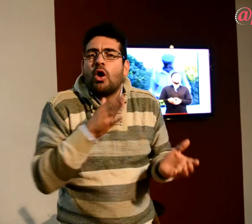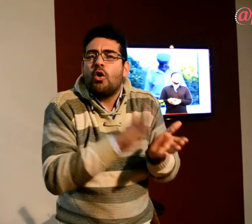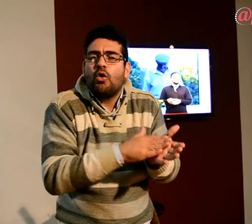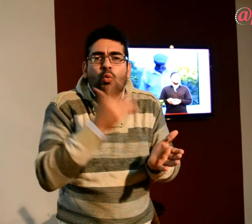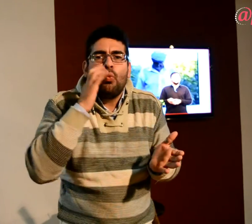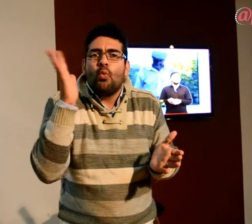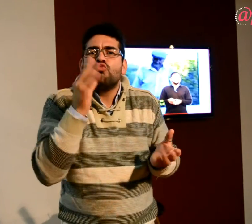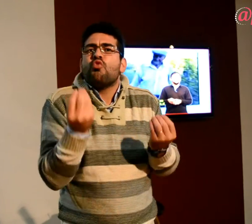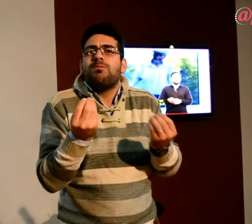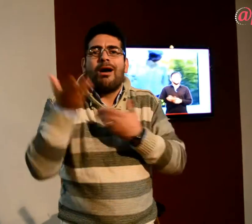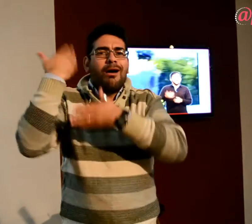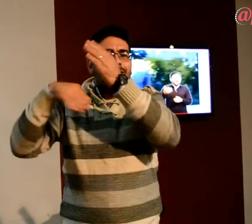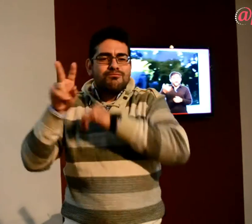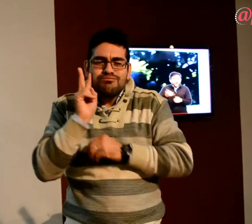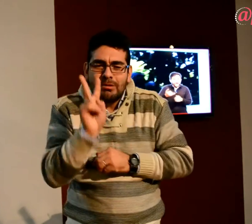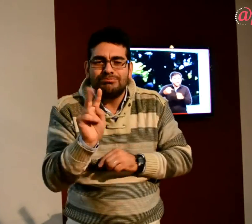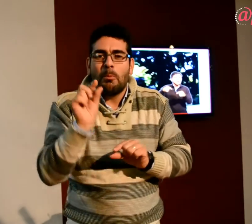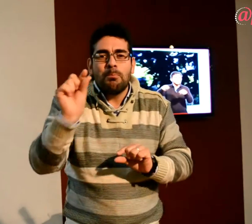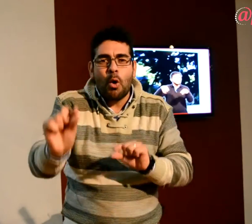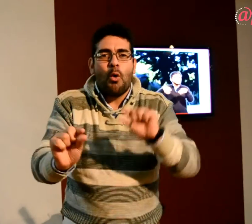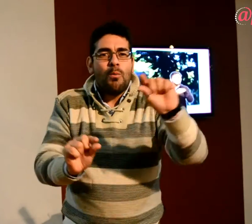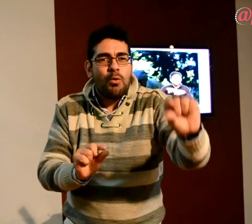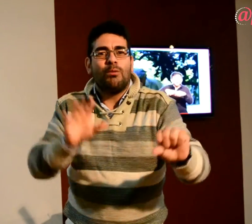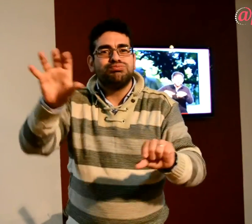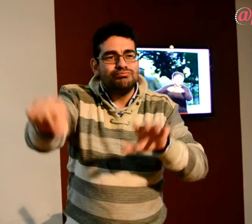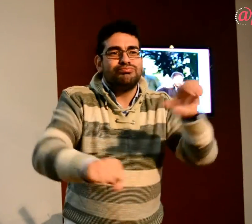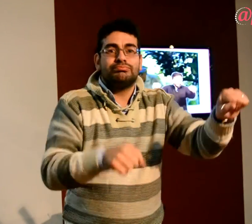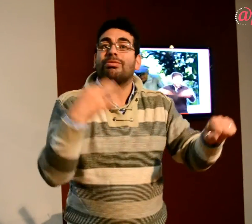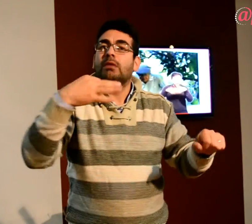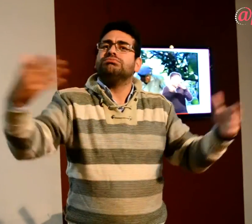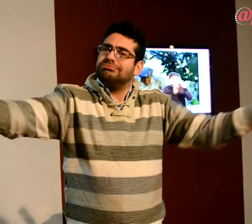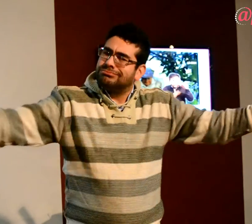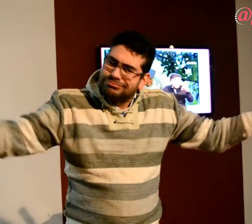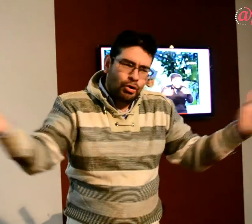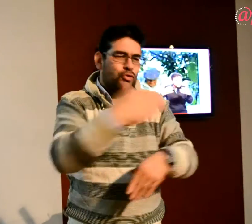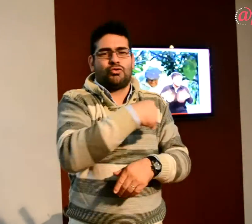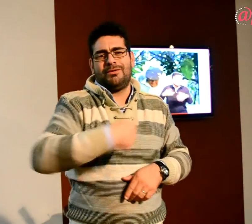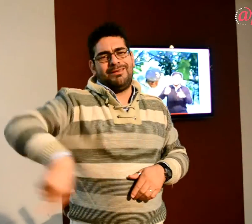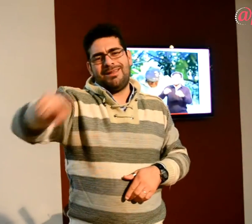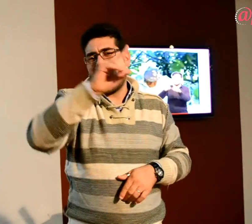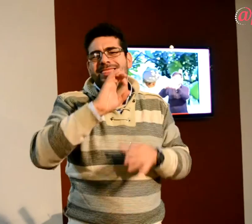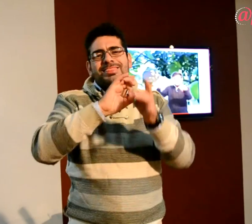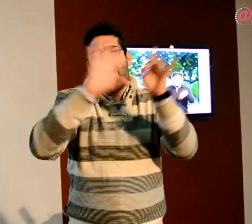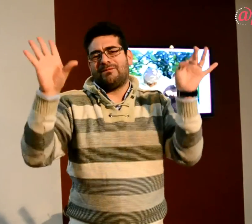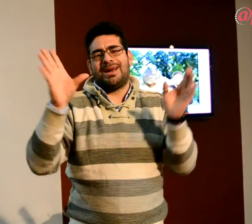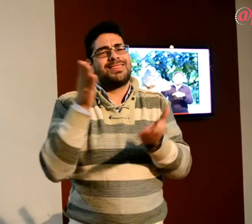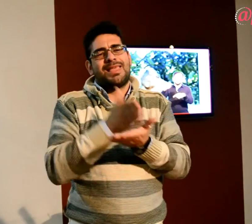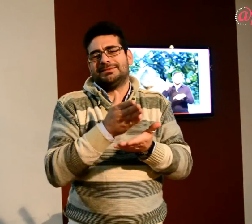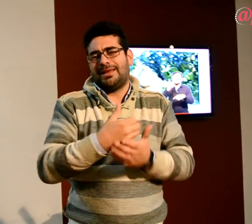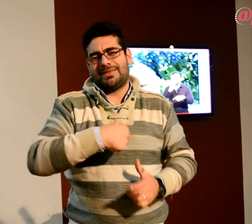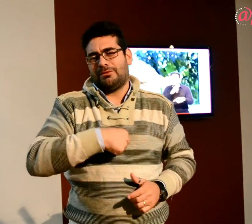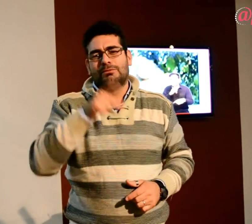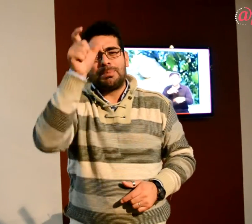y que se van apropiando poco a poco. Todos tienen el derecho, la libertad de conocer,